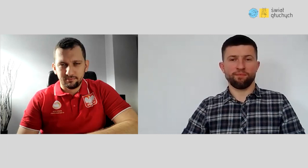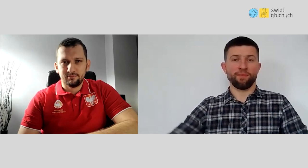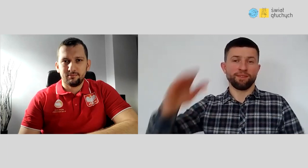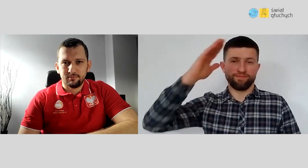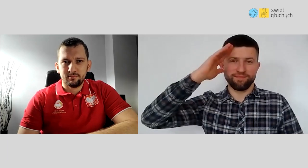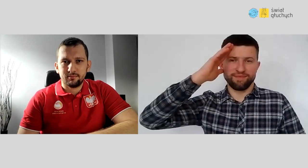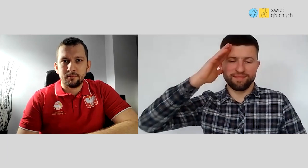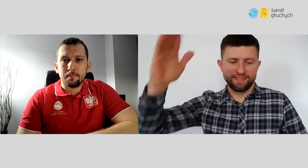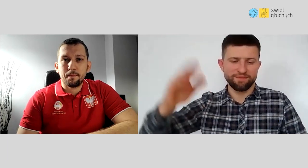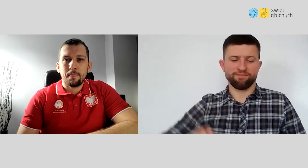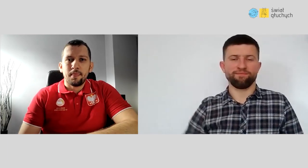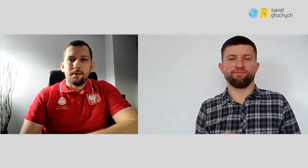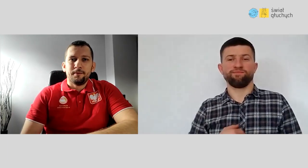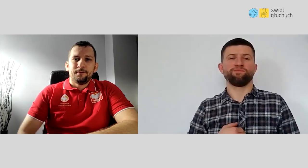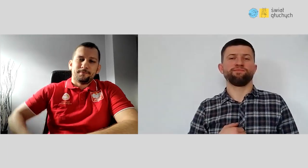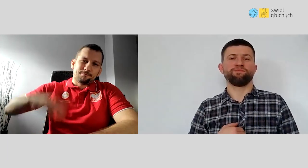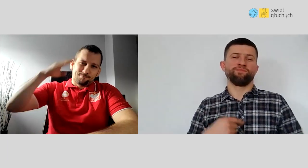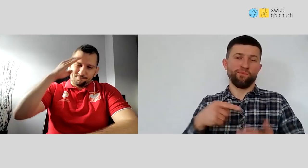Cześć! — Cześć!